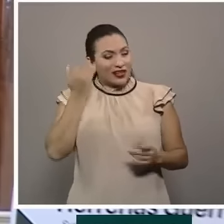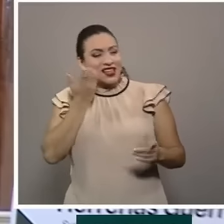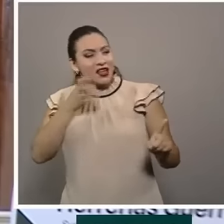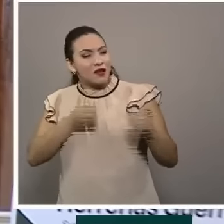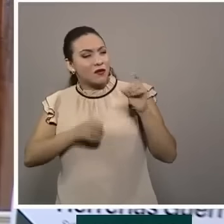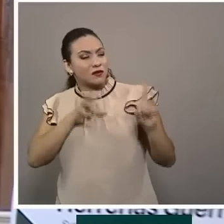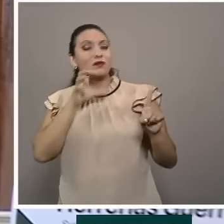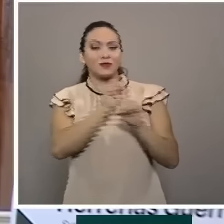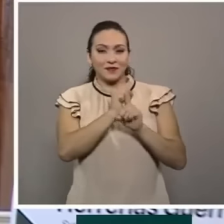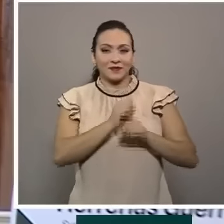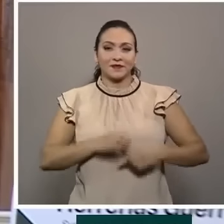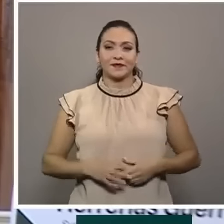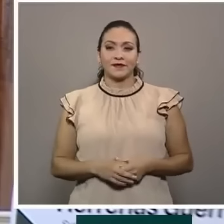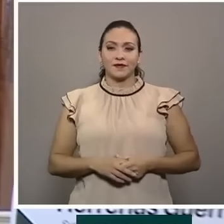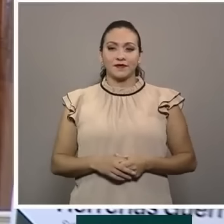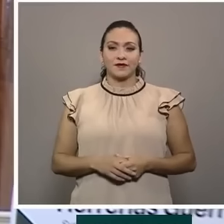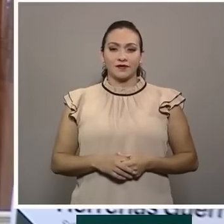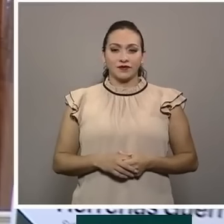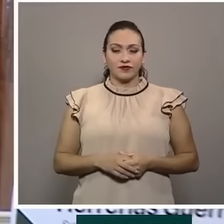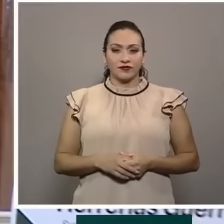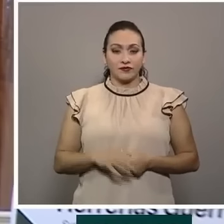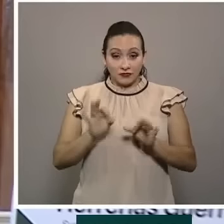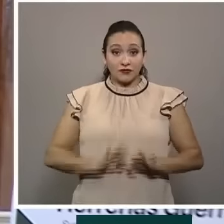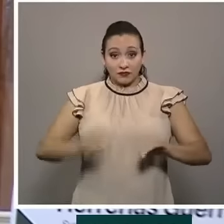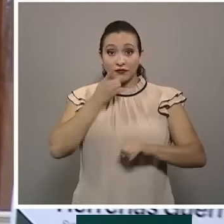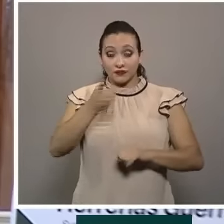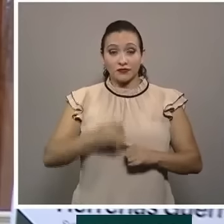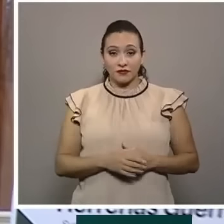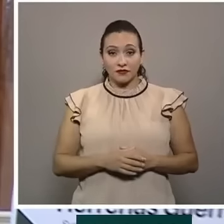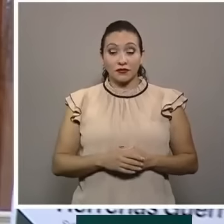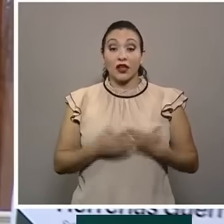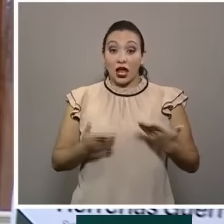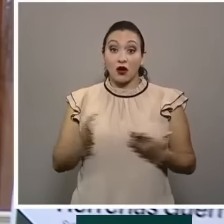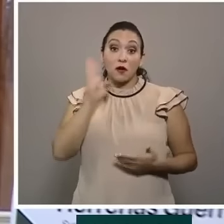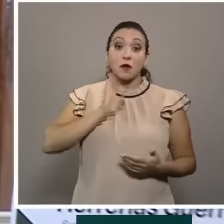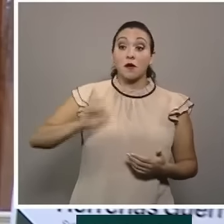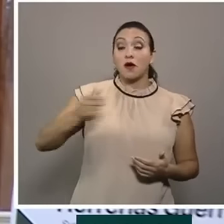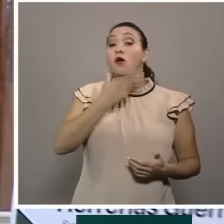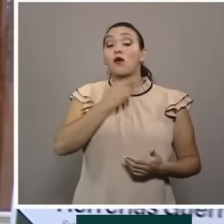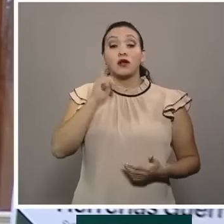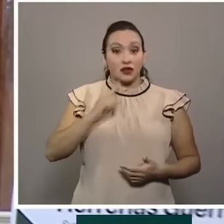Es importante destacar que para que las ministras y ministros vivamos de cerca los problemas que